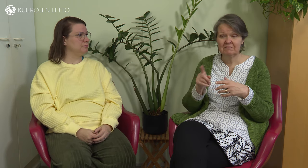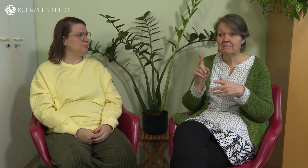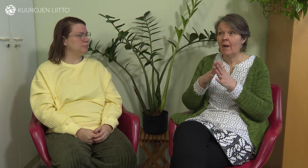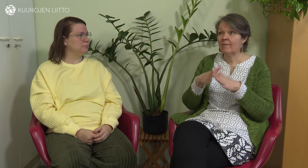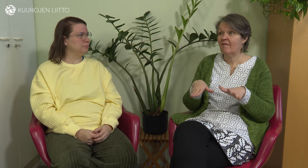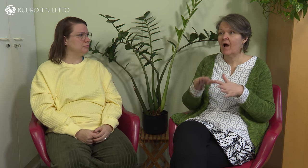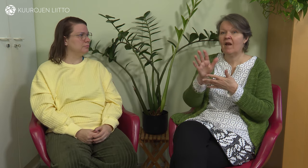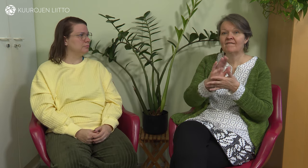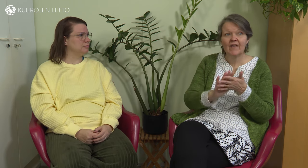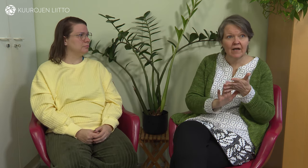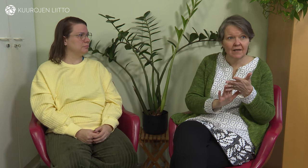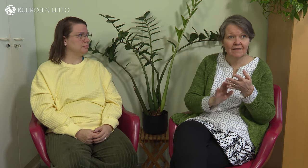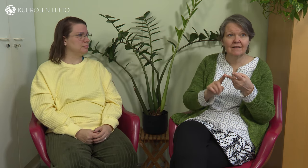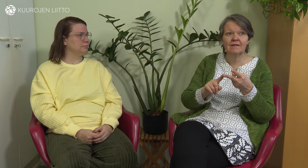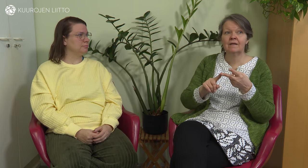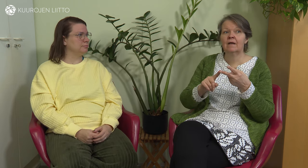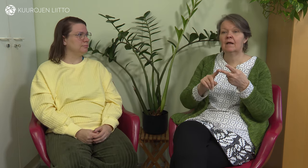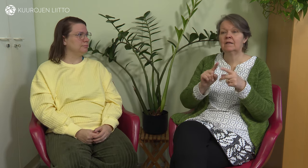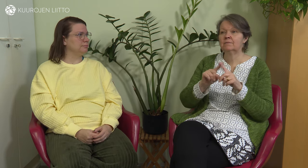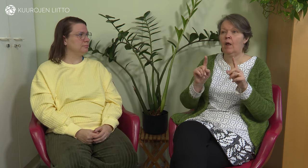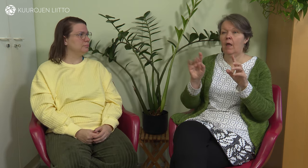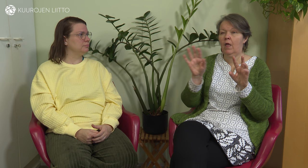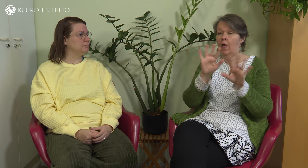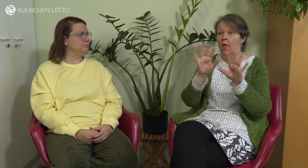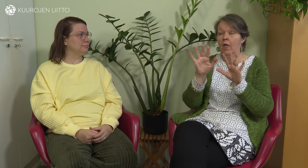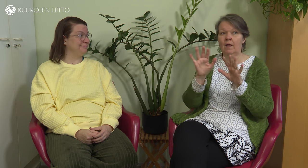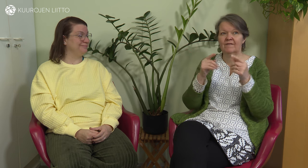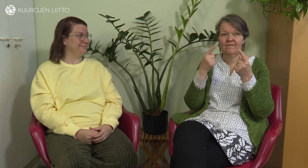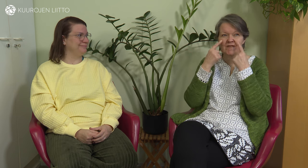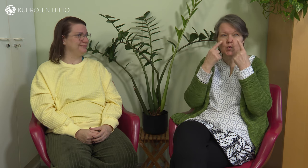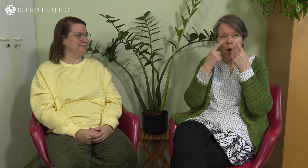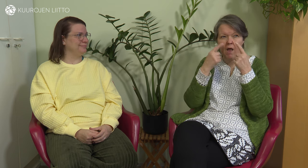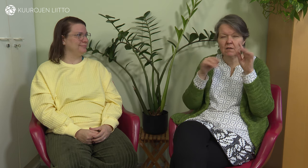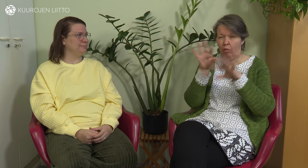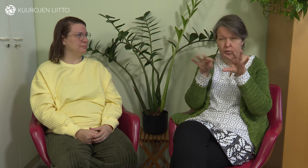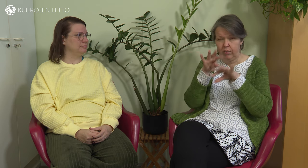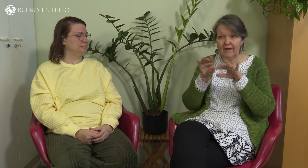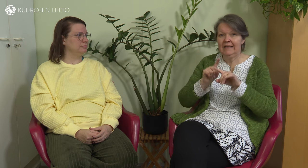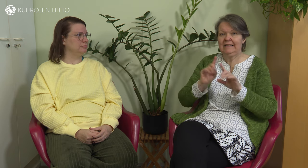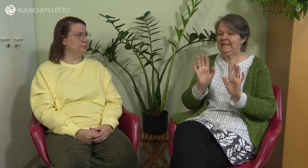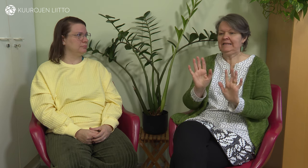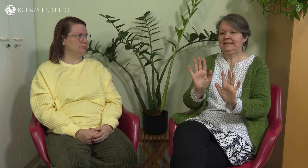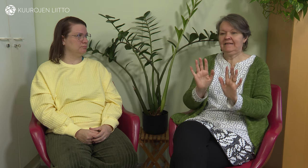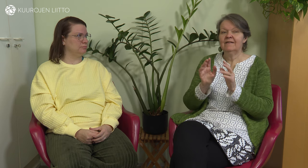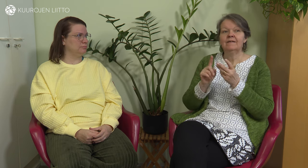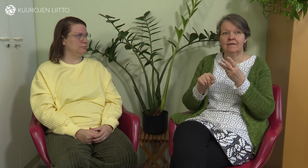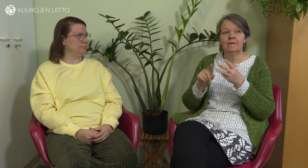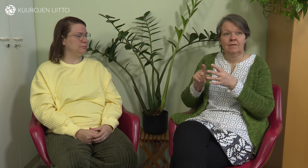Värit ovat tärkeitä, samoin rauhalliset seinät. Visuaalista hälyä ei saa olla.